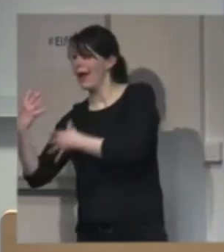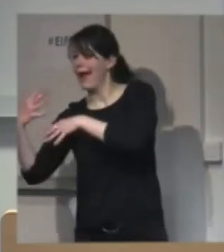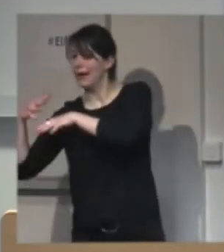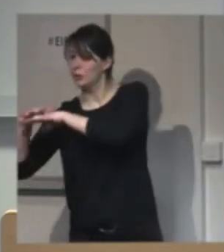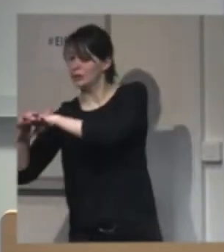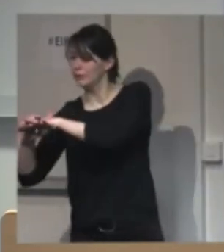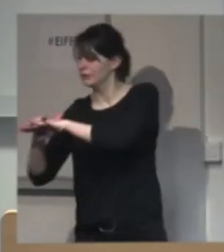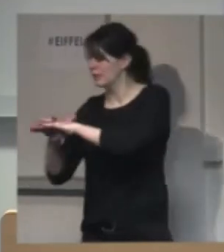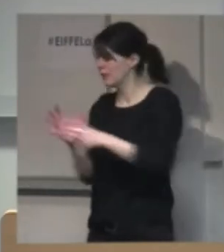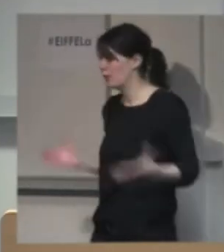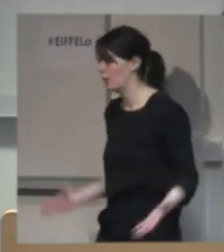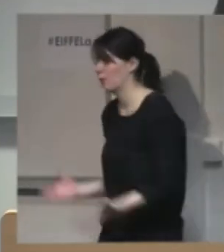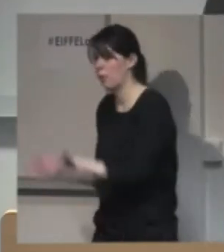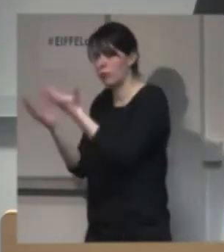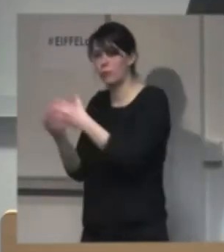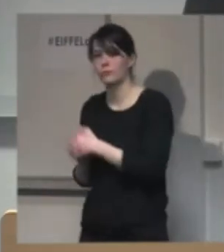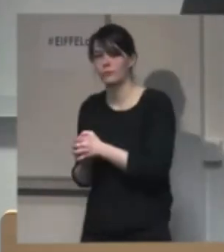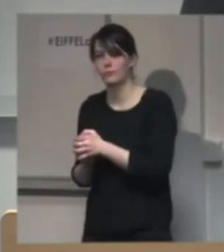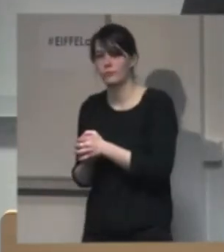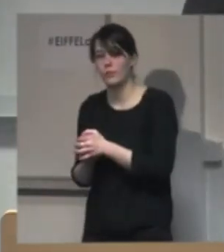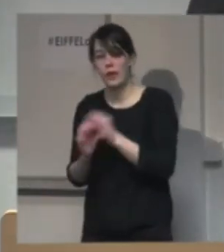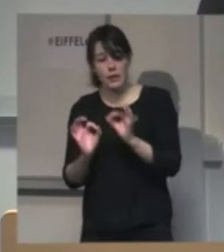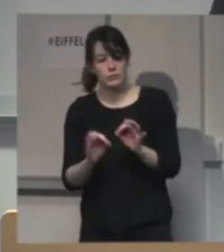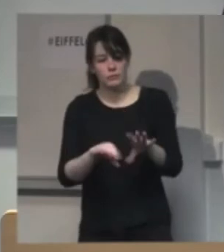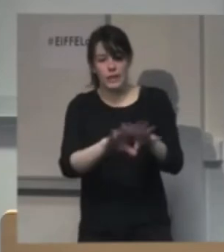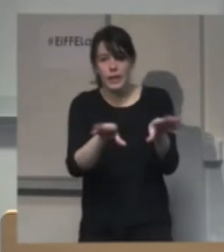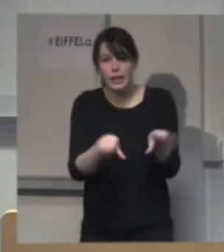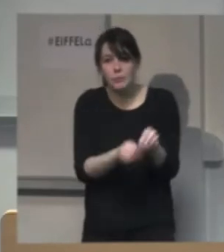Là, on n'a pas le même public. Les personnes qui conçoivent des MOOCs